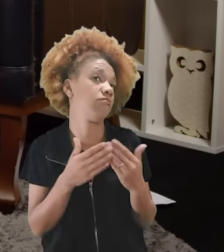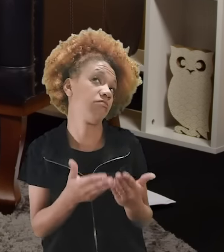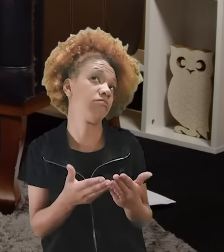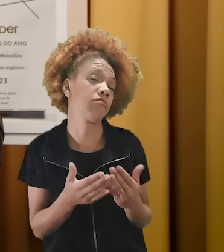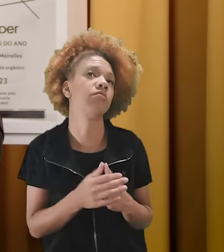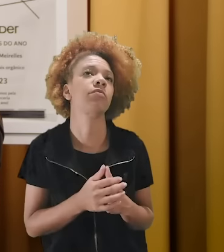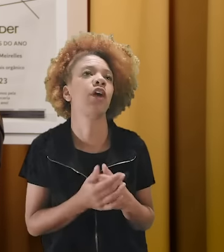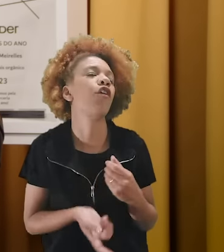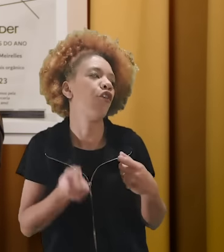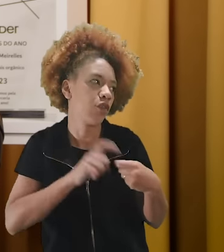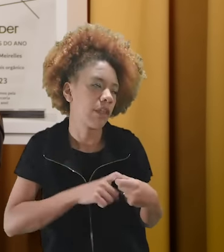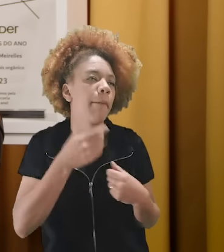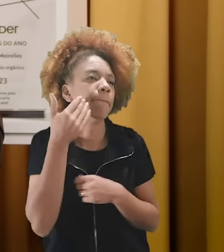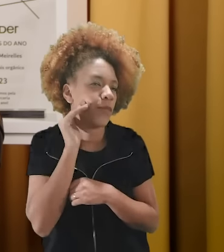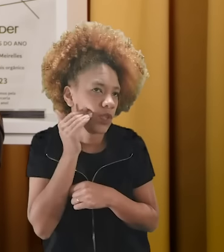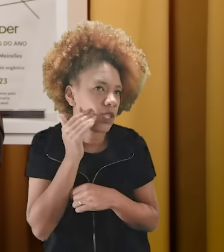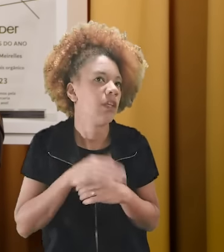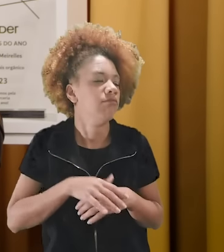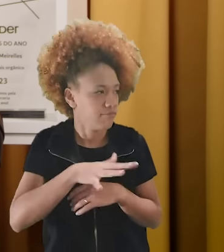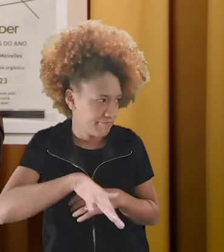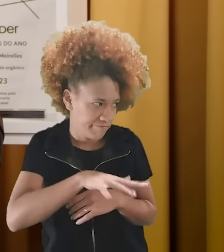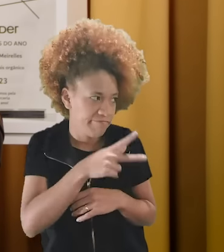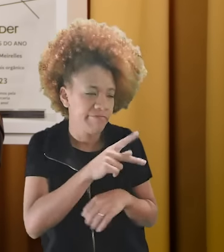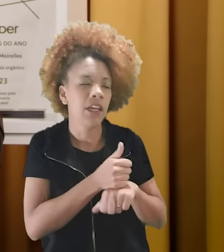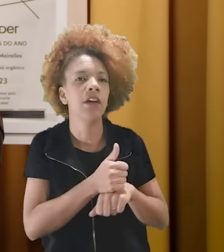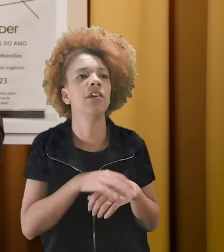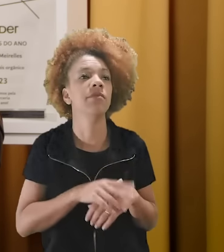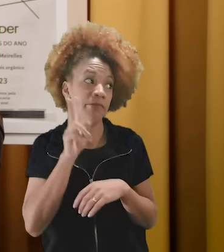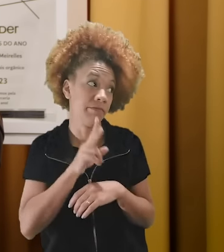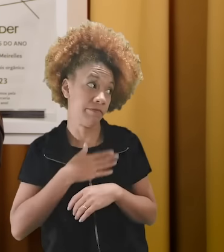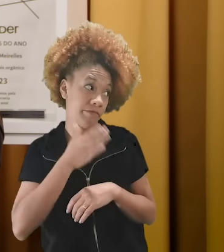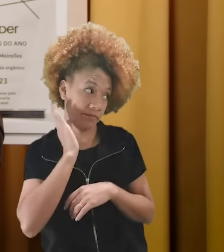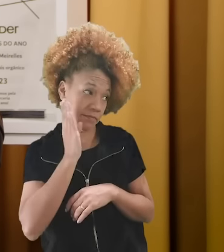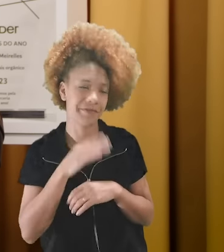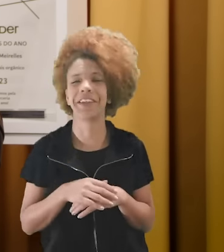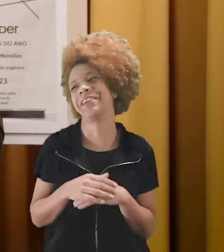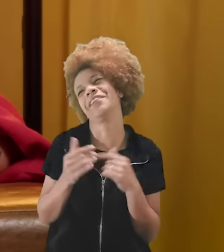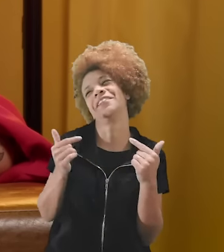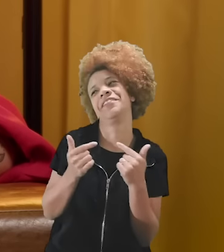tá vamos voltar para para eu entender o o rolê de vocês lembrando da minha burrice tá Por favor